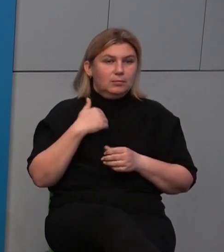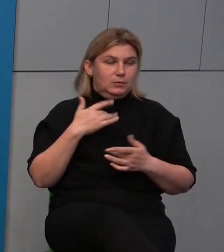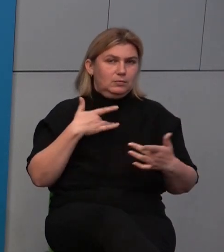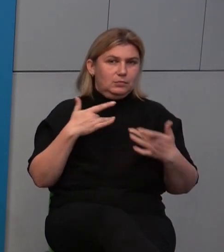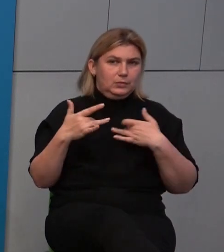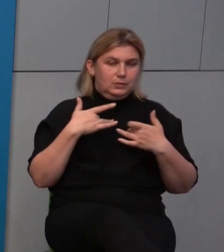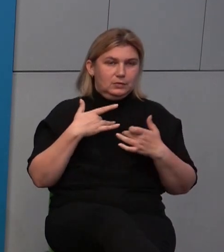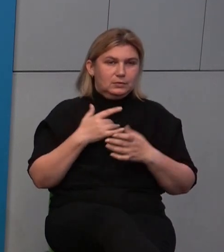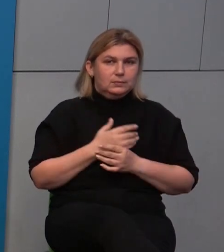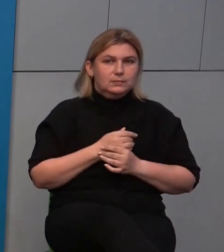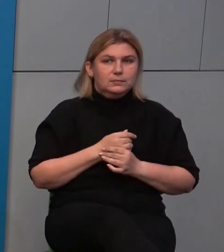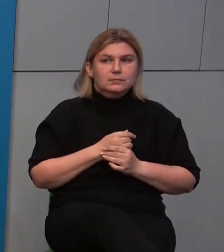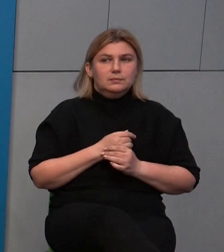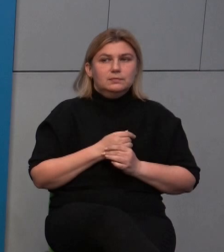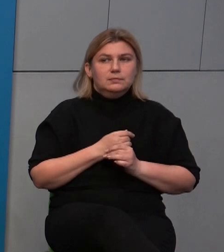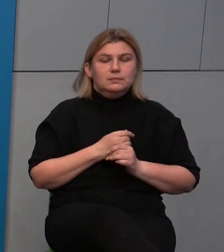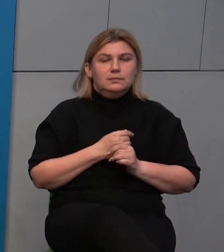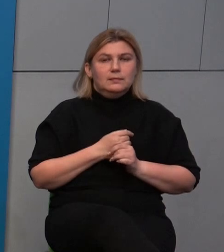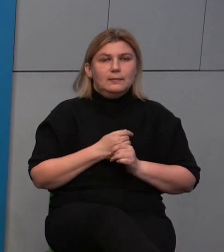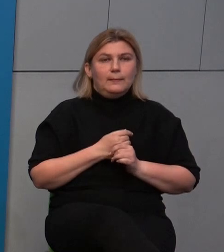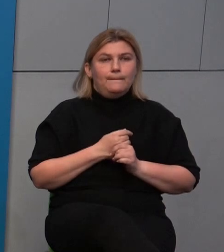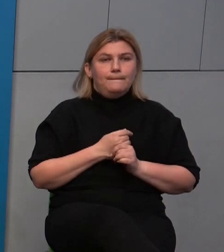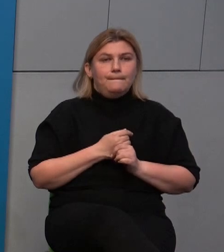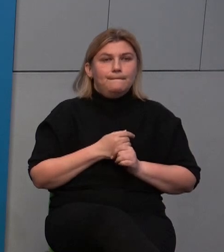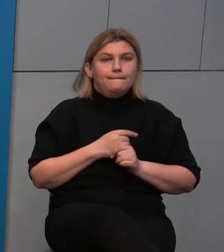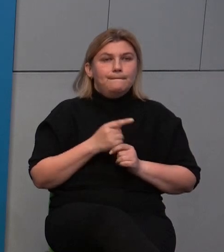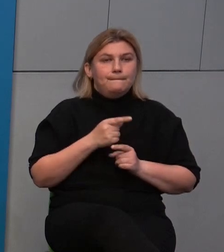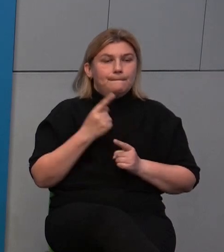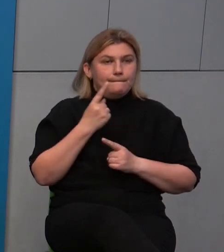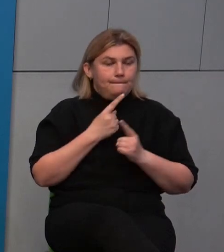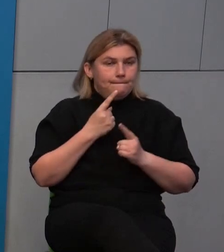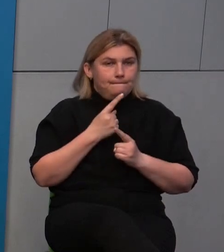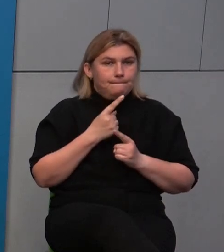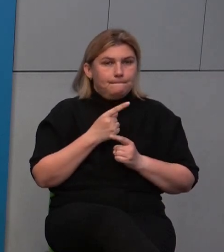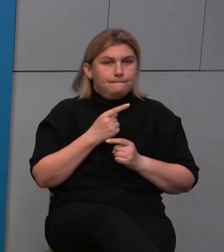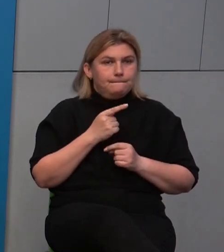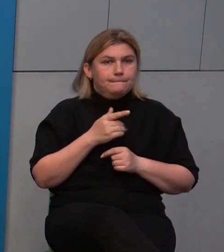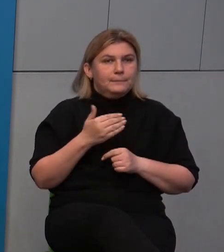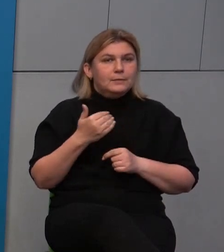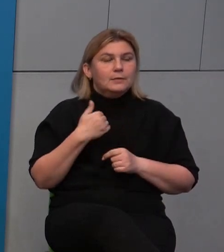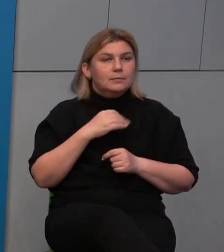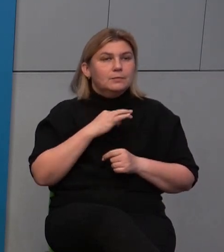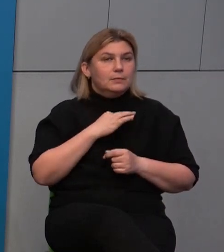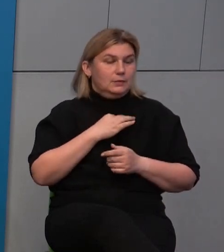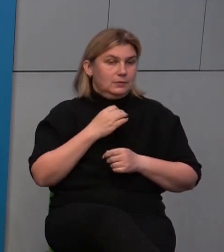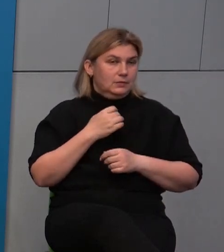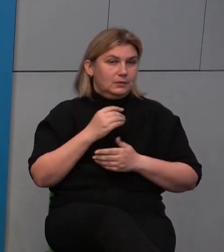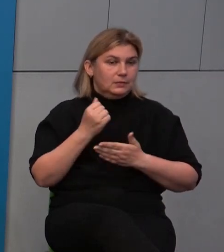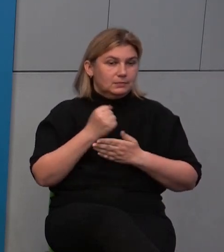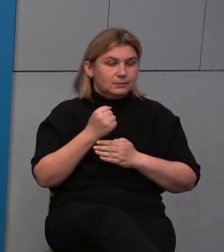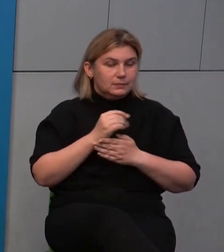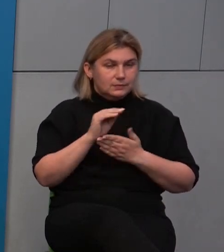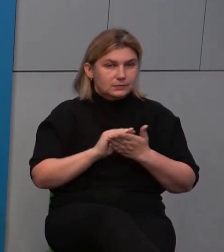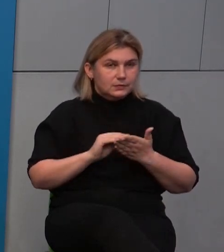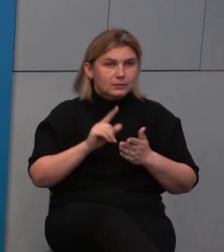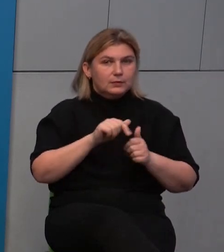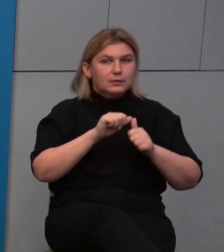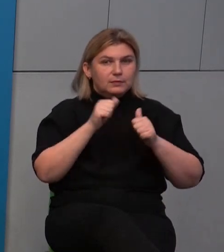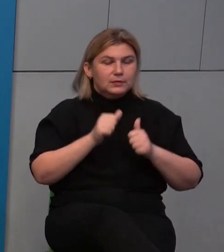I wydawało mi się, że to była taka moja praca, żeby państwo byli w stanie przeczytać tę książkę.